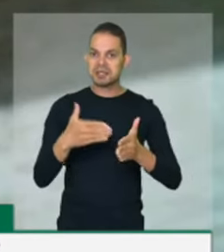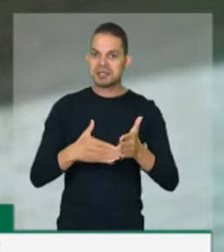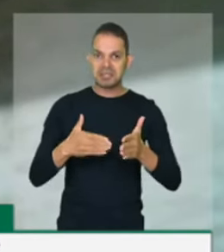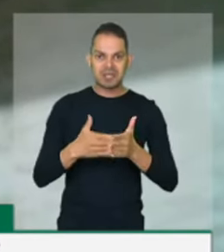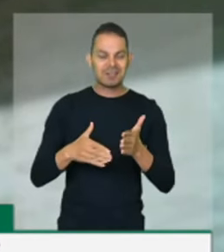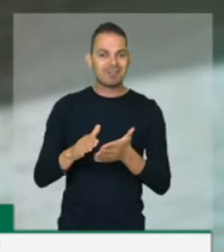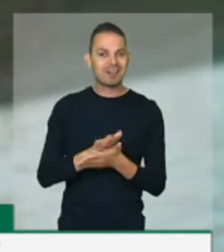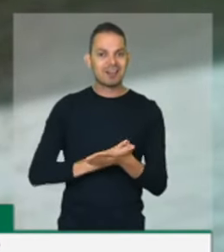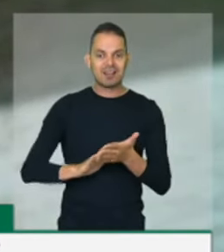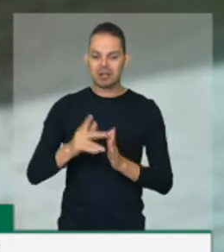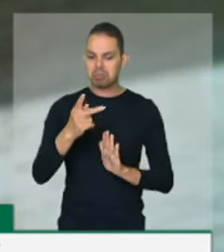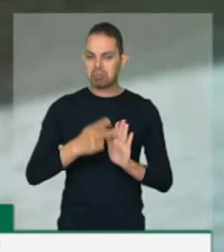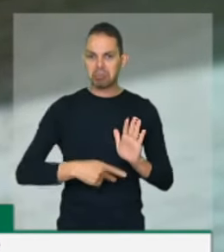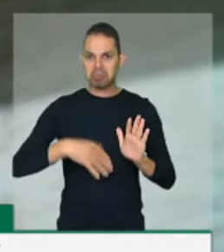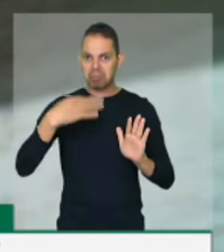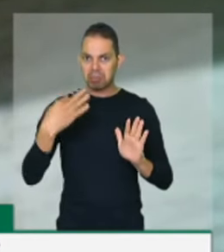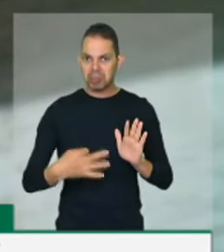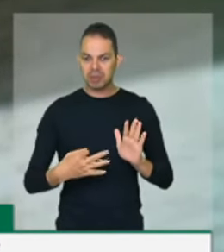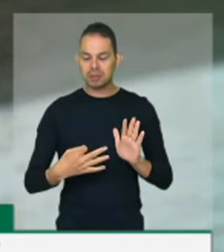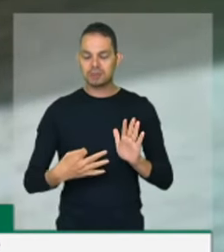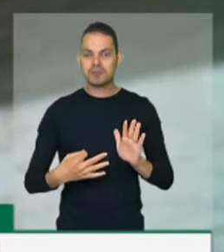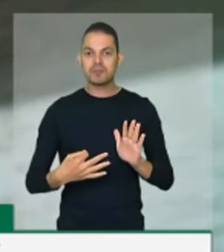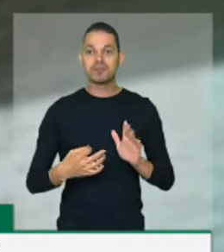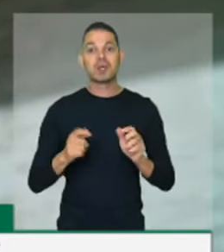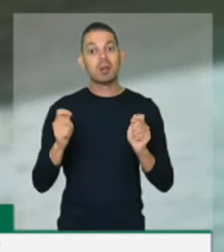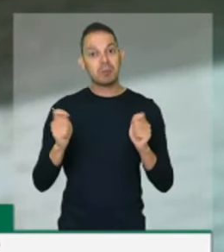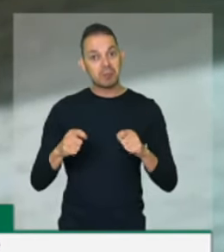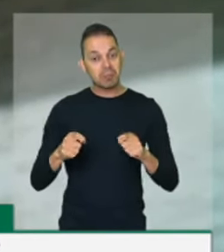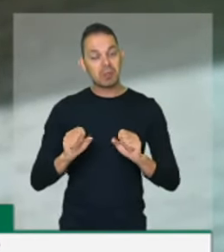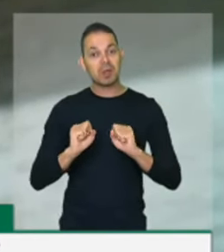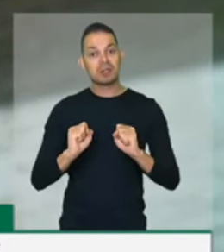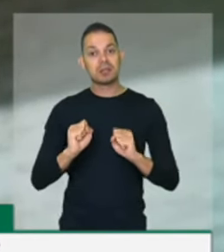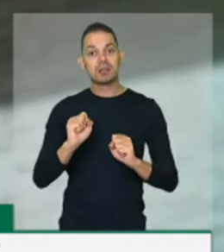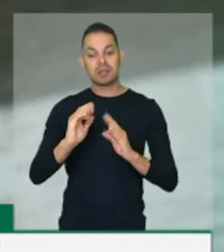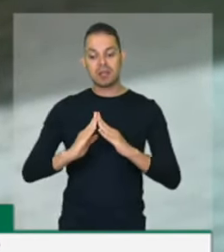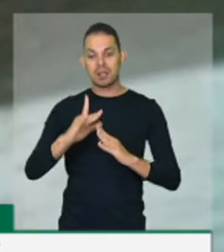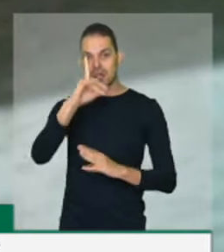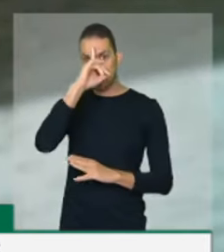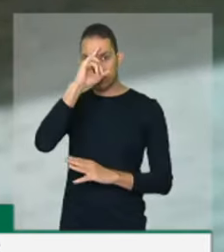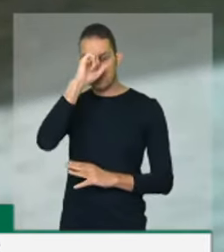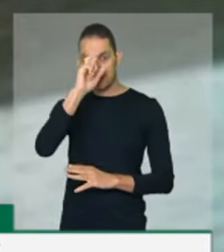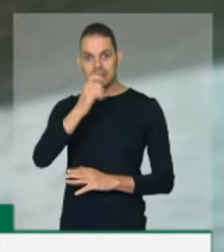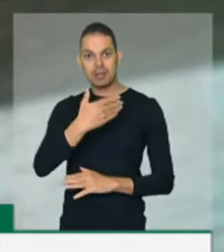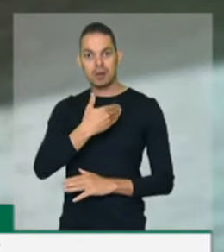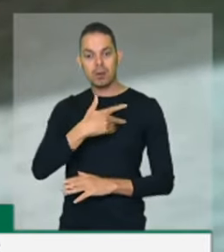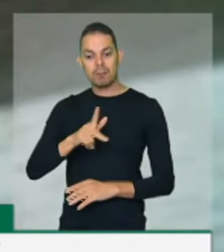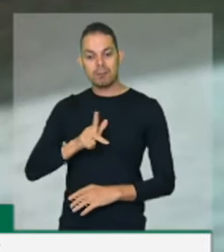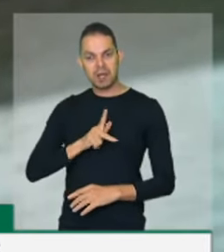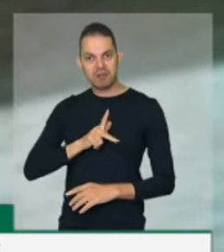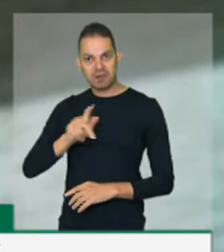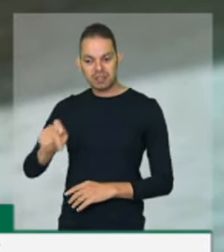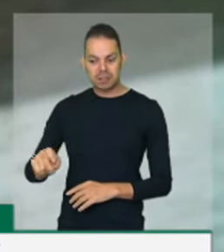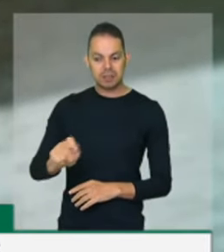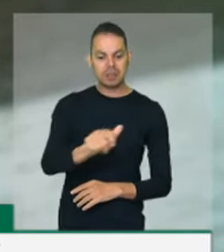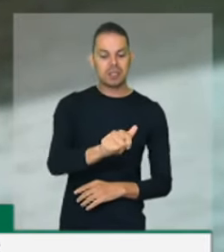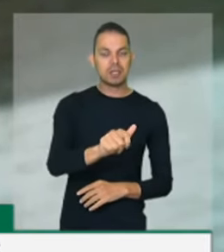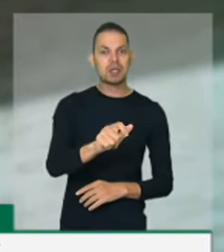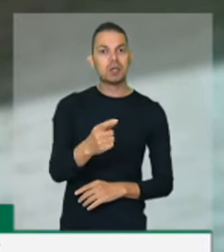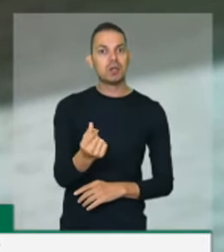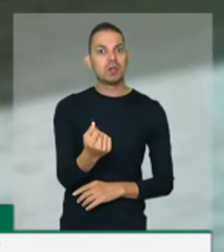É POSSÍVEL QUE O HOSPITAL PRIVADO... COM O DOADOR ESTABELEÇA UMA DOAÇÃO NO VALOR ABSURDO MUITO MAIOR DO QUE SE PAGA NO SUS HOJE. POR ISSO O PT VOTA CONTRA ESSE